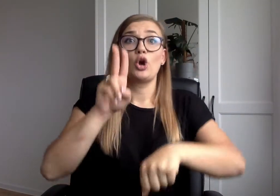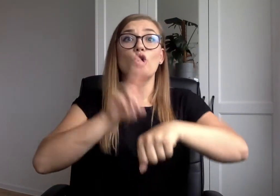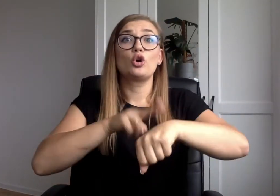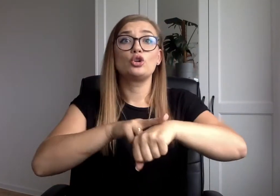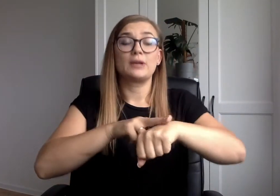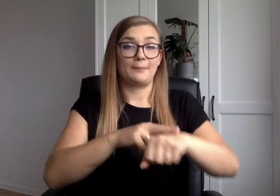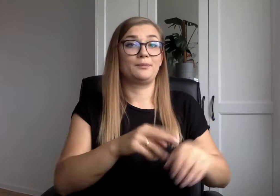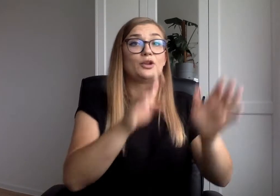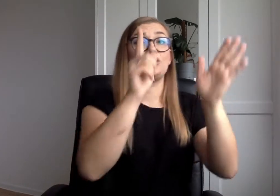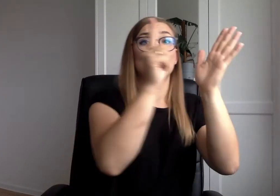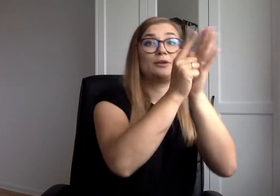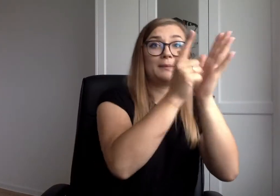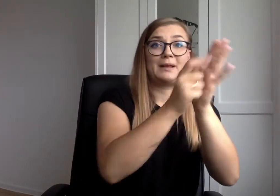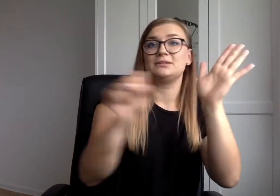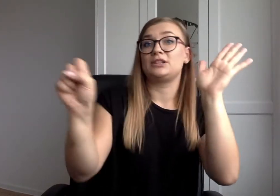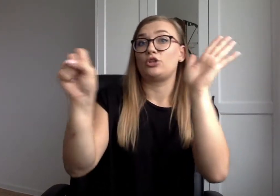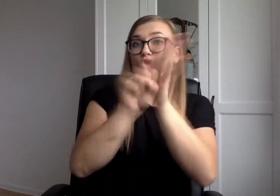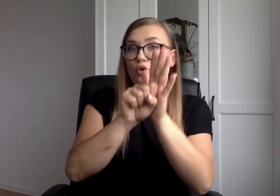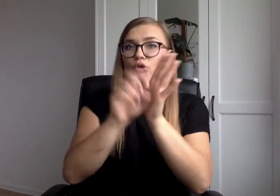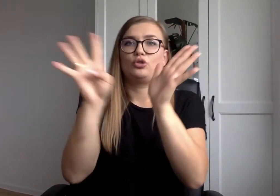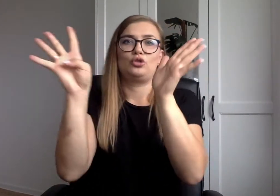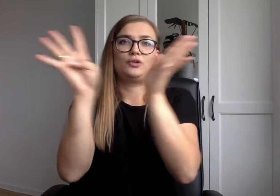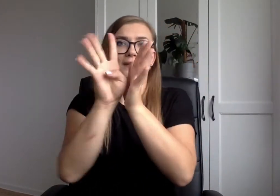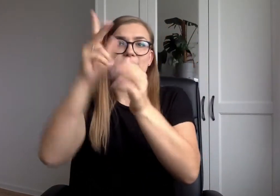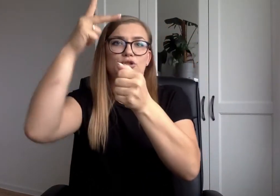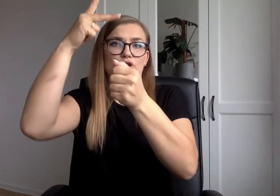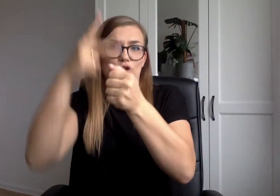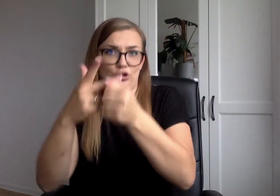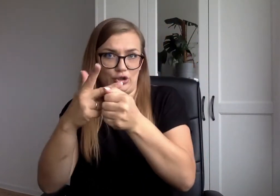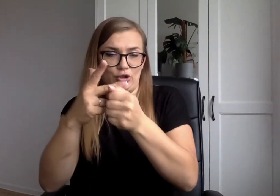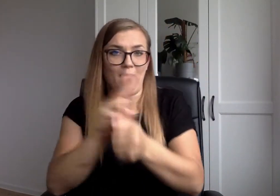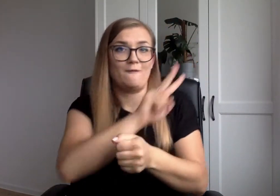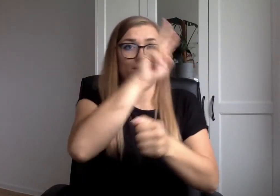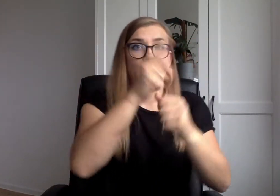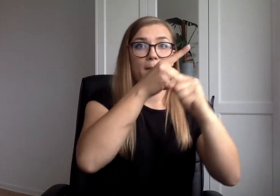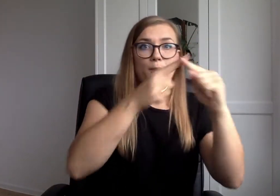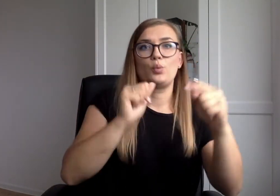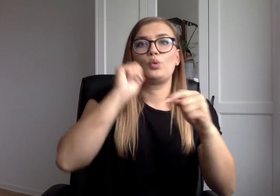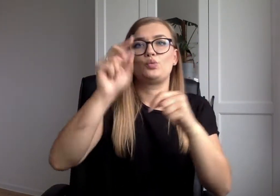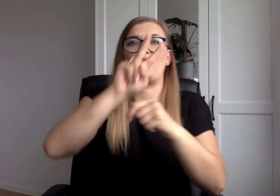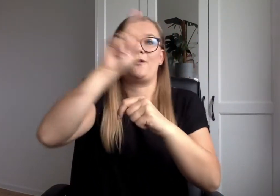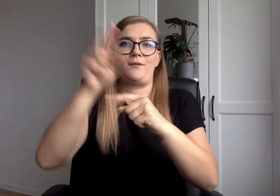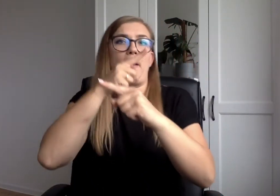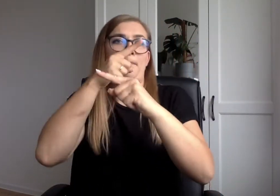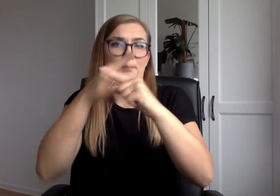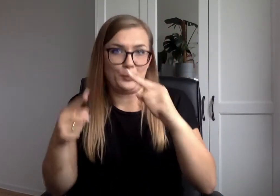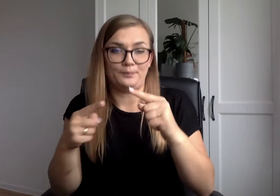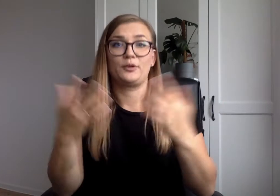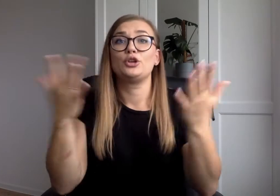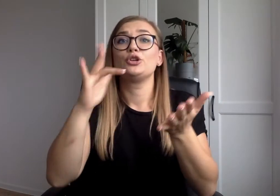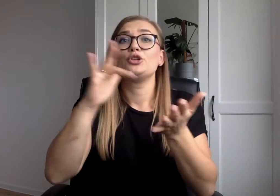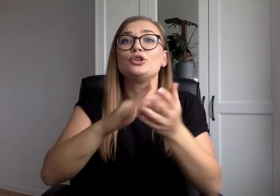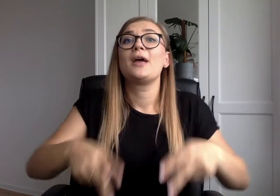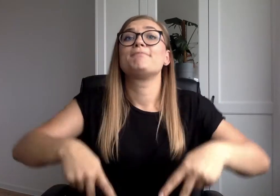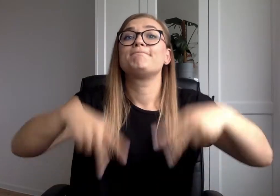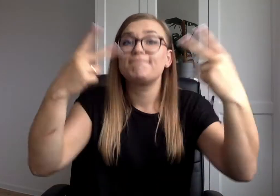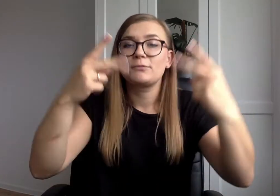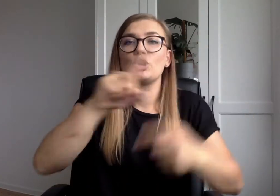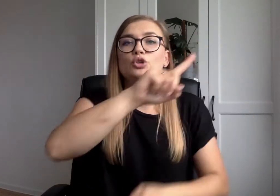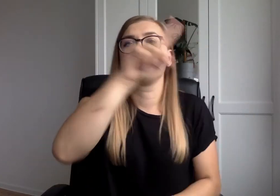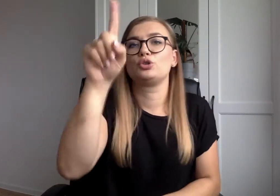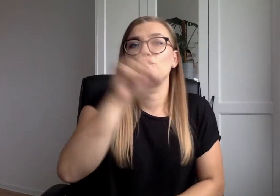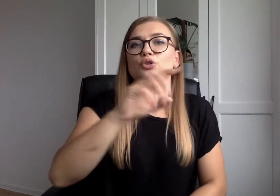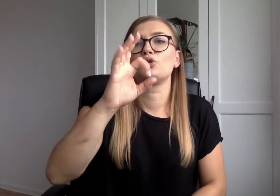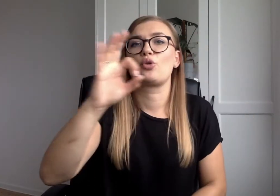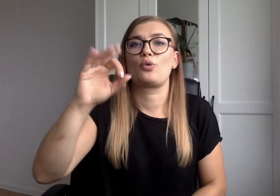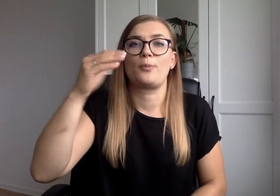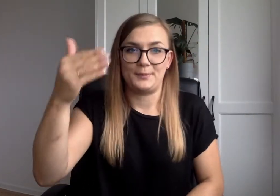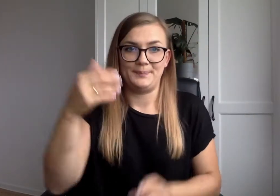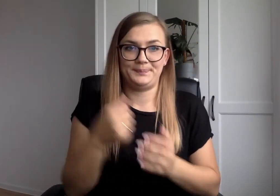w godz. 17:00-19:30 na platformie ZOOM.